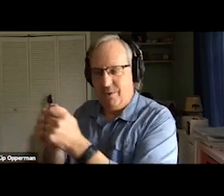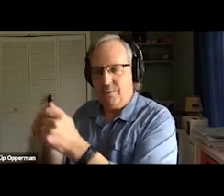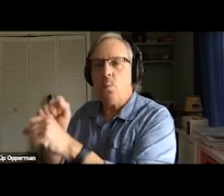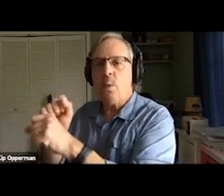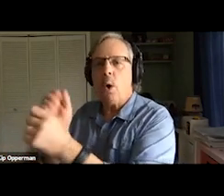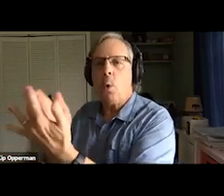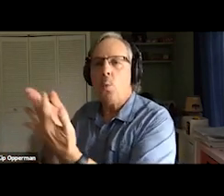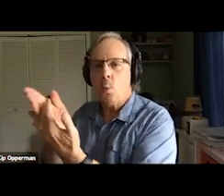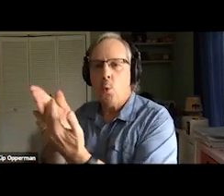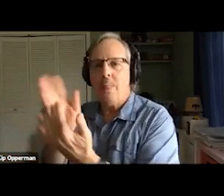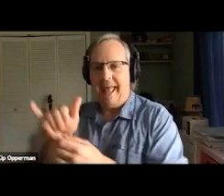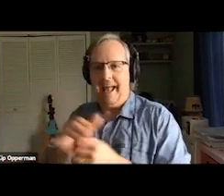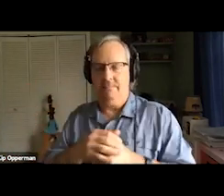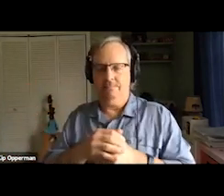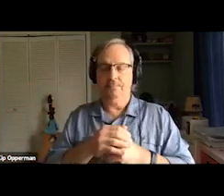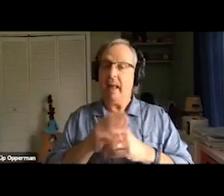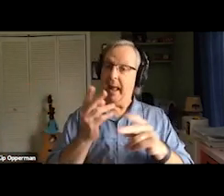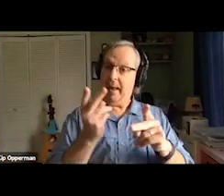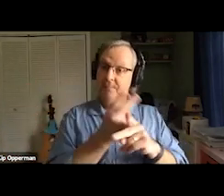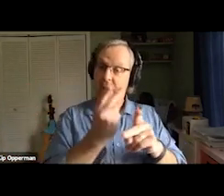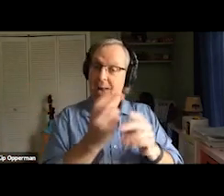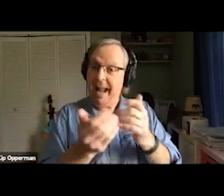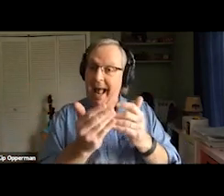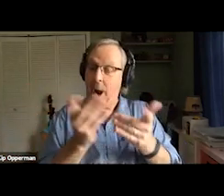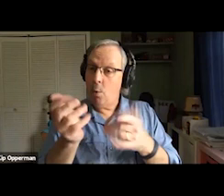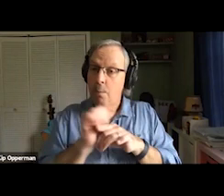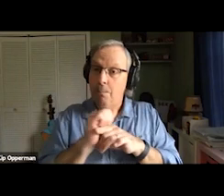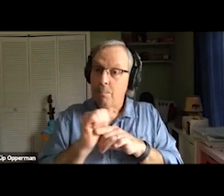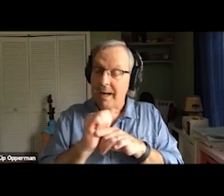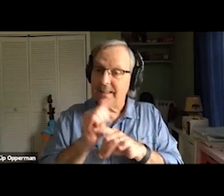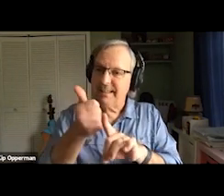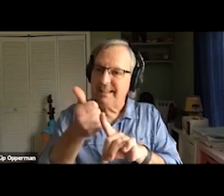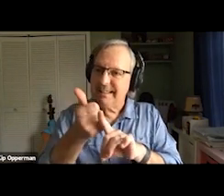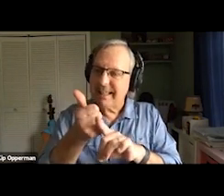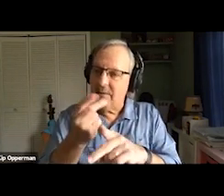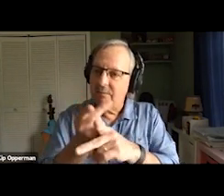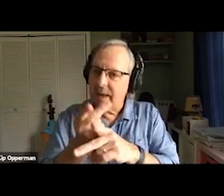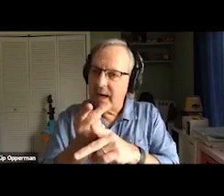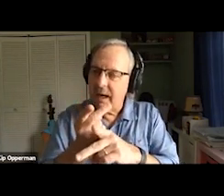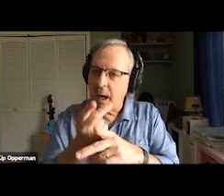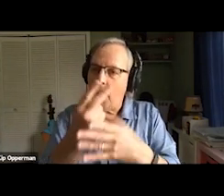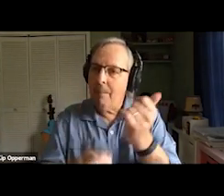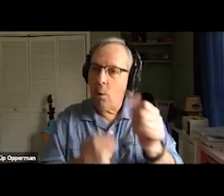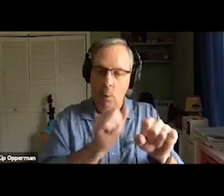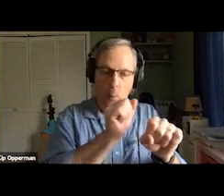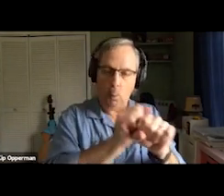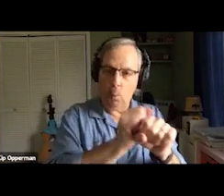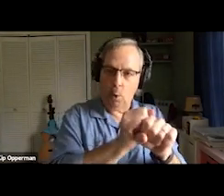Y simplemente descubrir cómo practicas el autocuidado tanto en el trabajo como durante el tiempo de trabajo